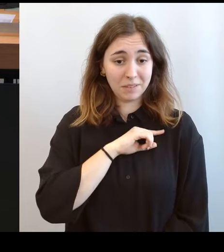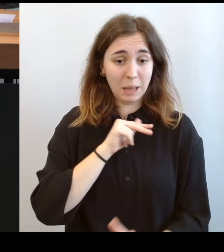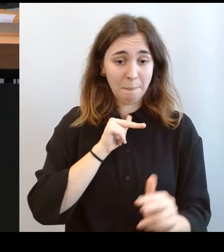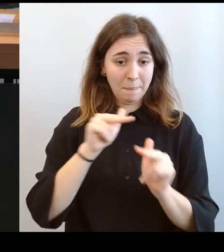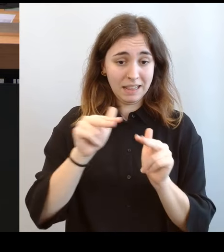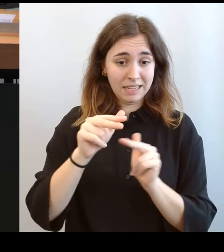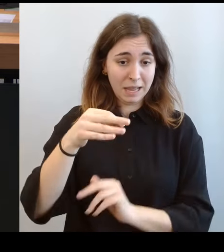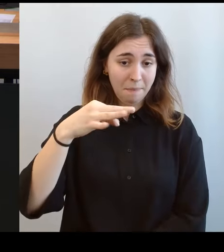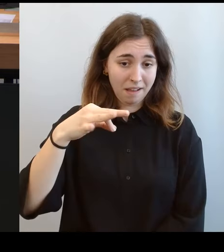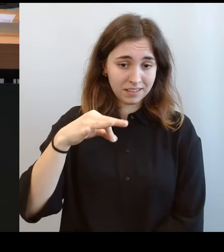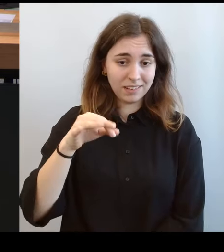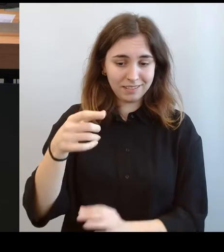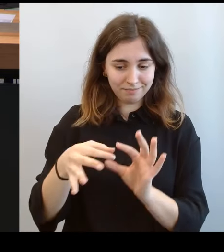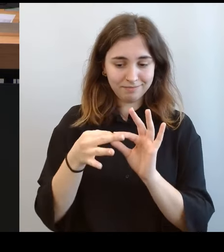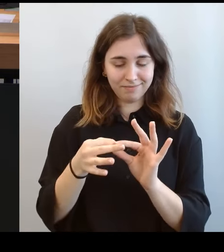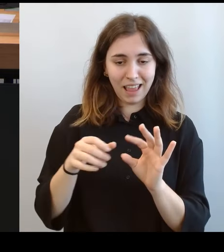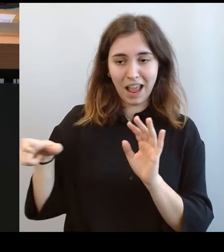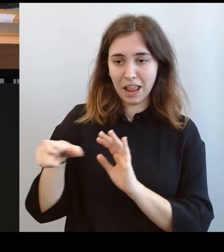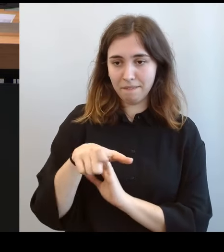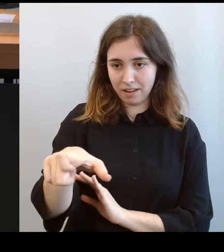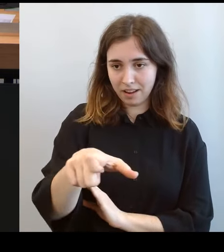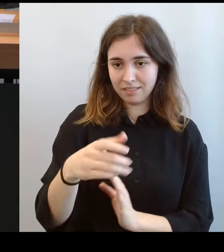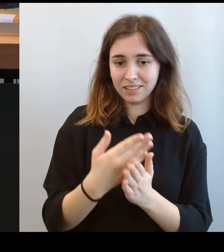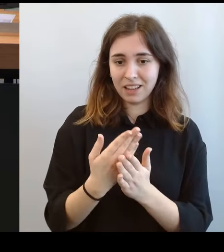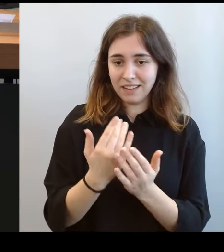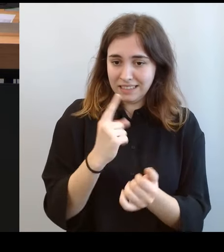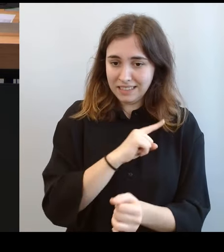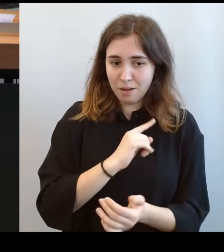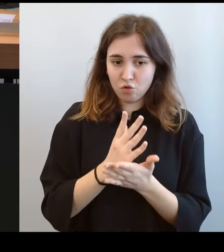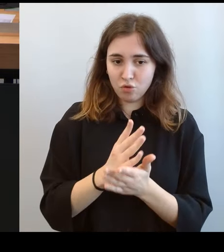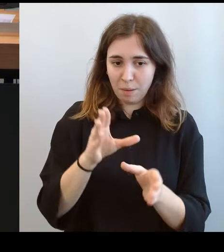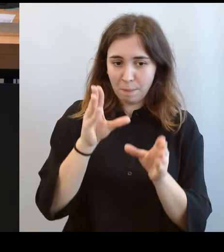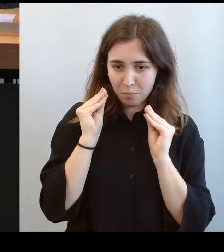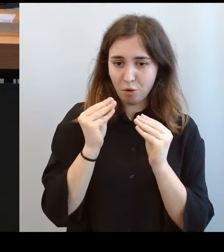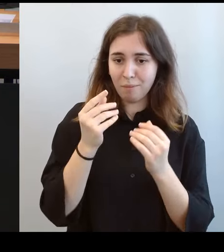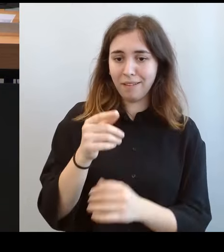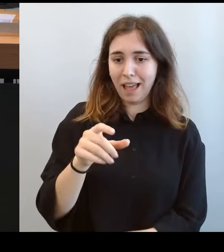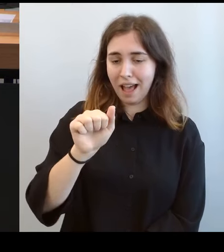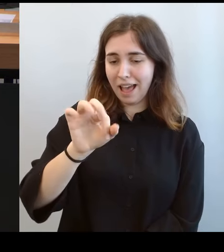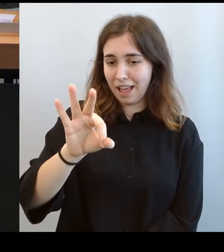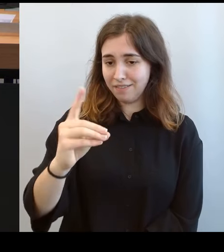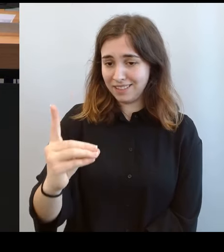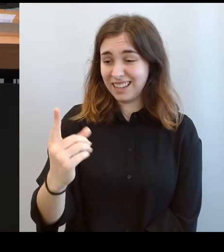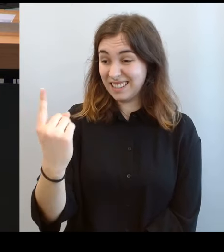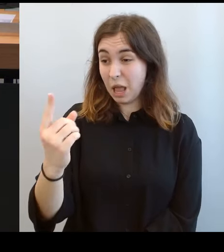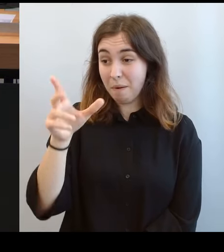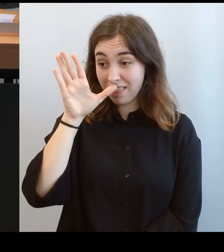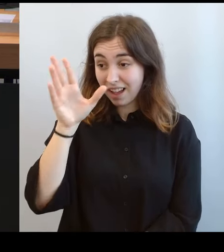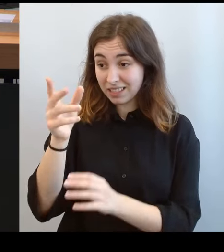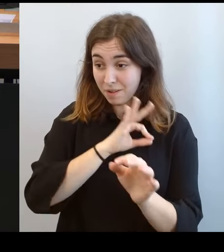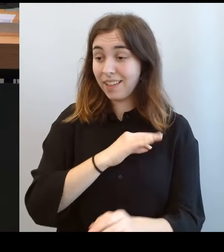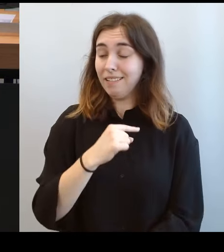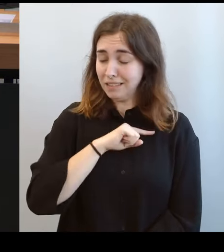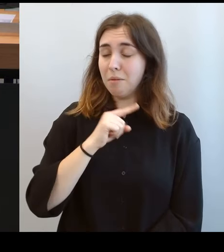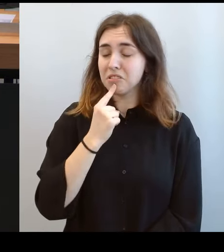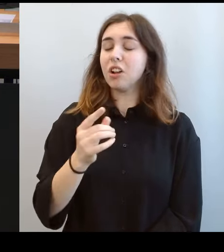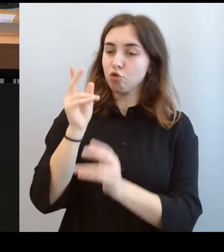AfD sei eine gefährliche Nazipartei, zuspreche, meine Damen und Herren. (Rednerwechsel) Gestatten Sie eine Zwischenfrage des